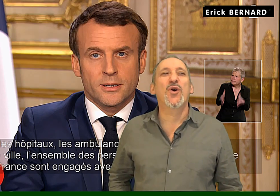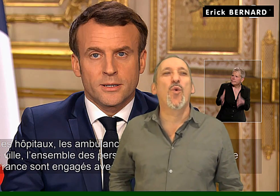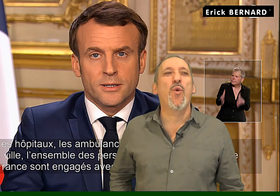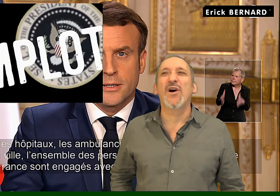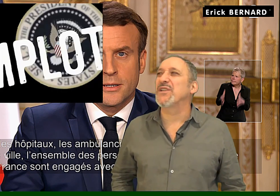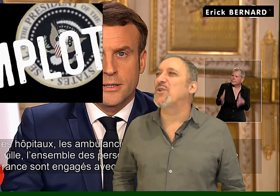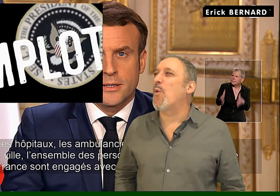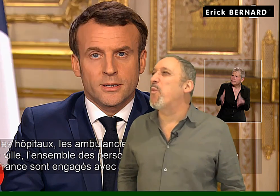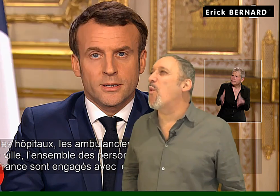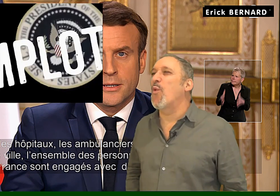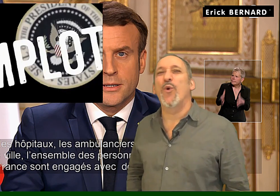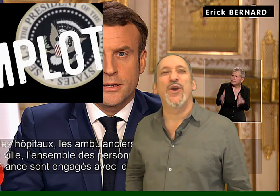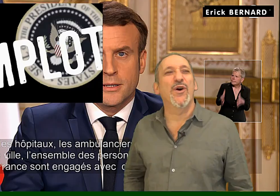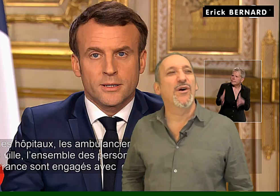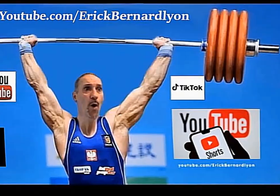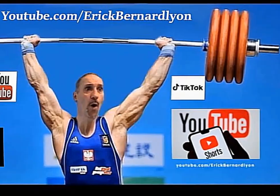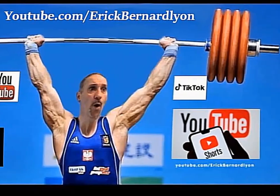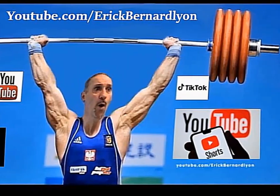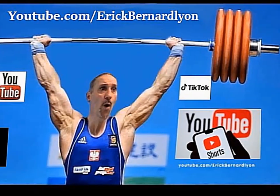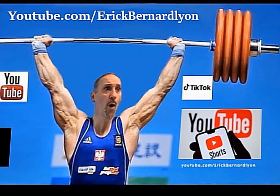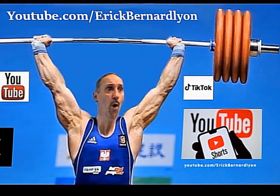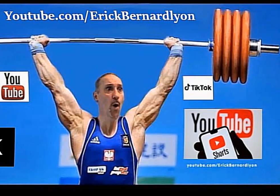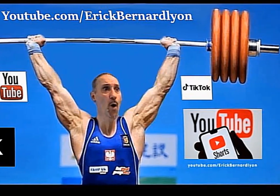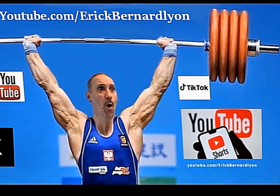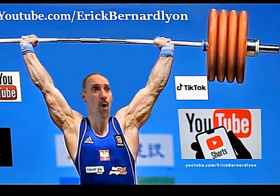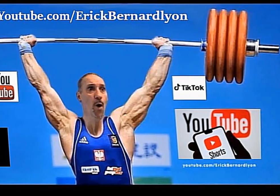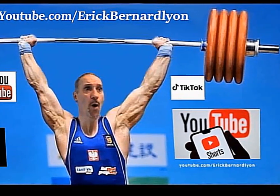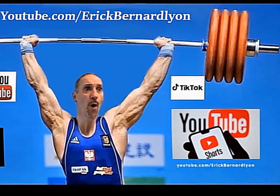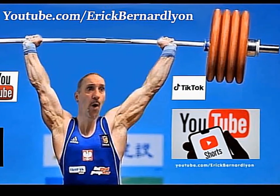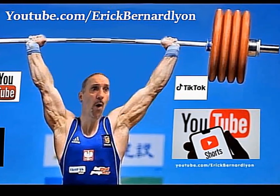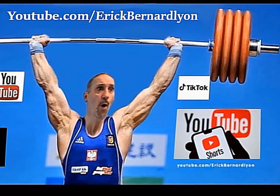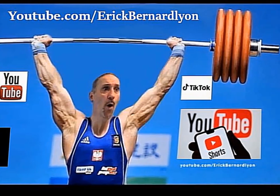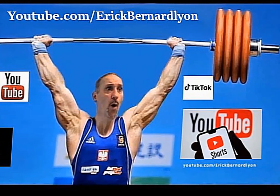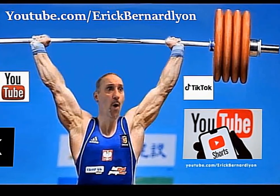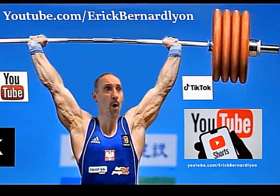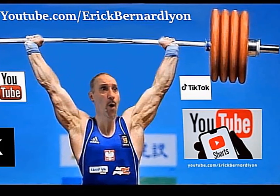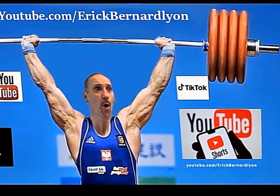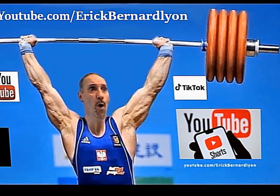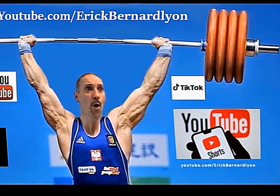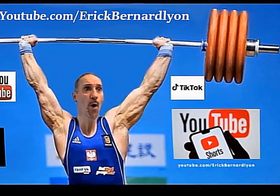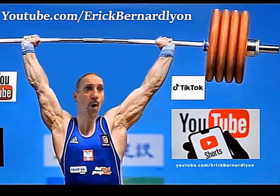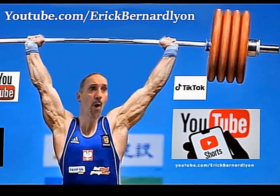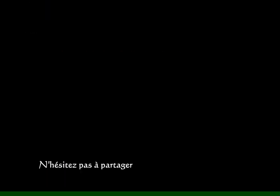C'est quoi cet embrouille !!!